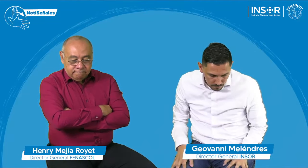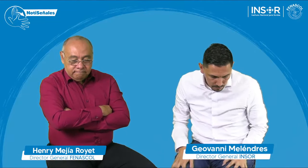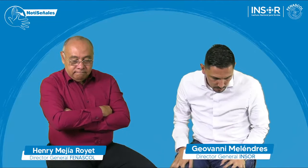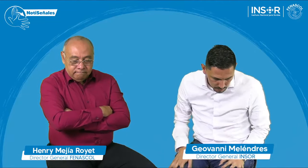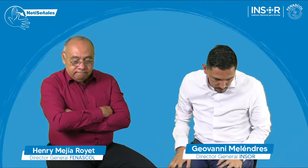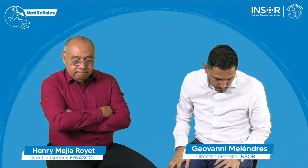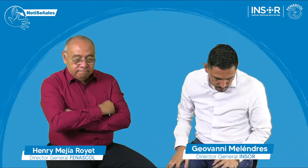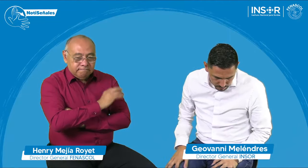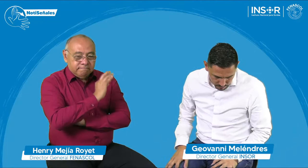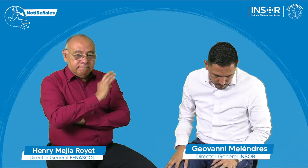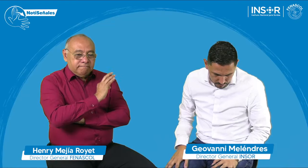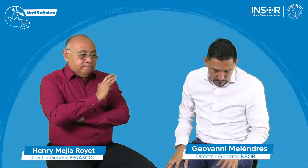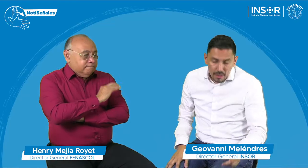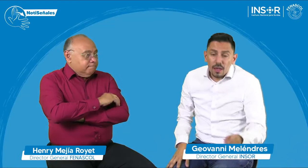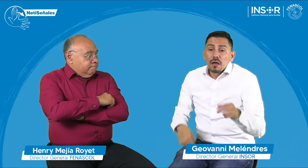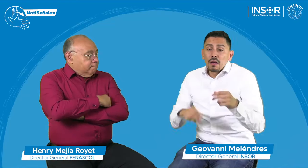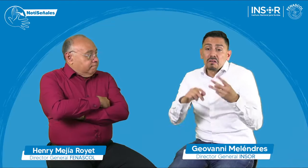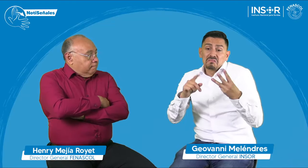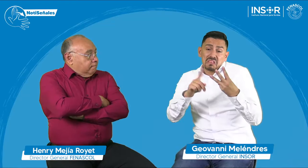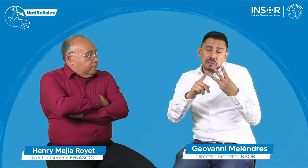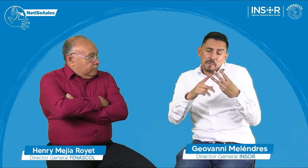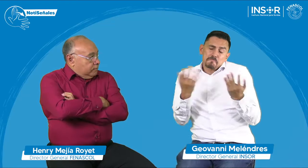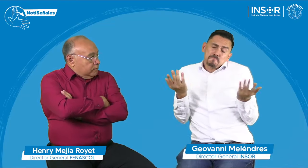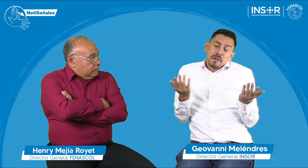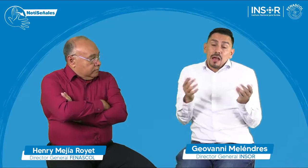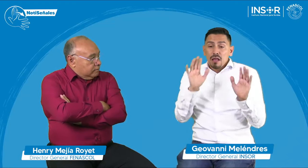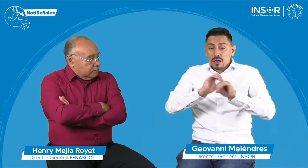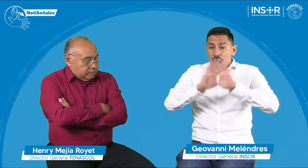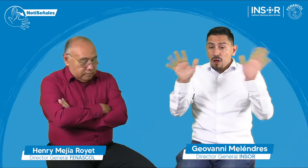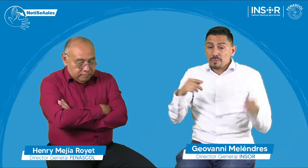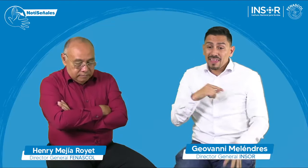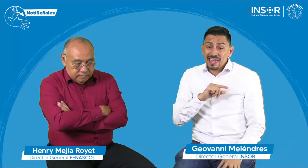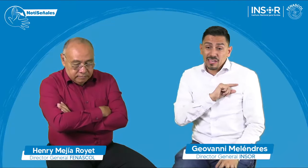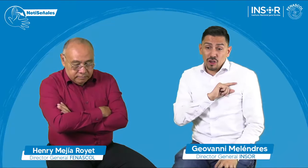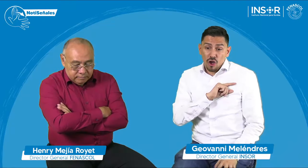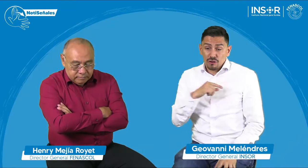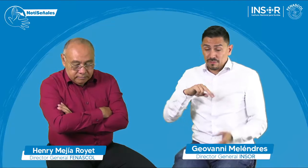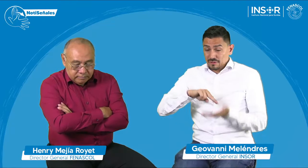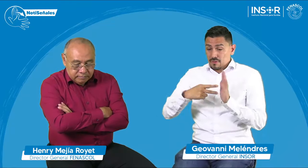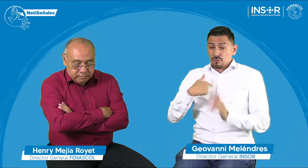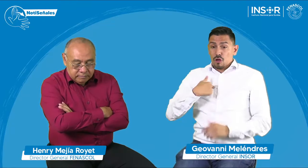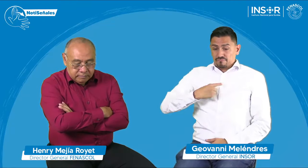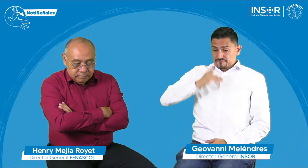problemas y quejas así que queremos ayudar a solucionar esta situación.